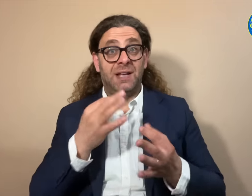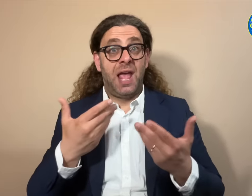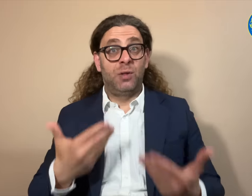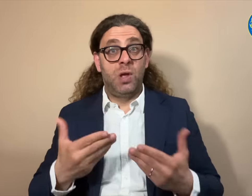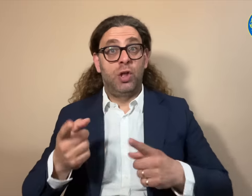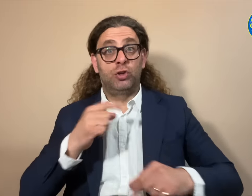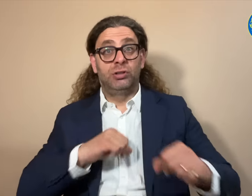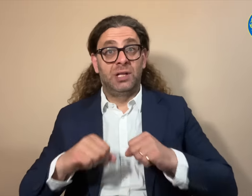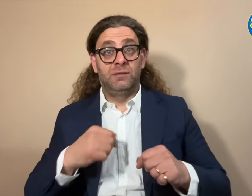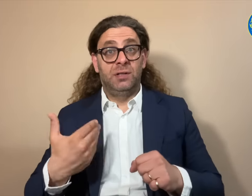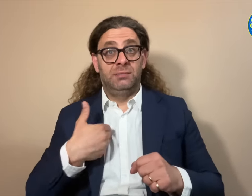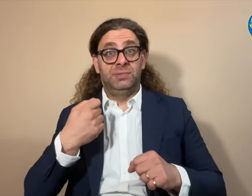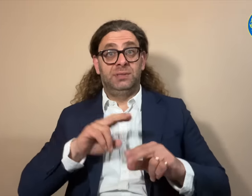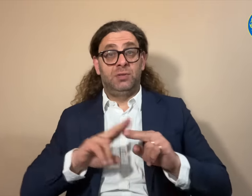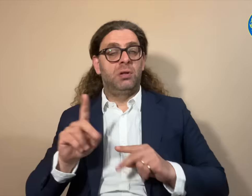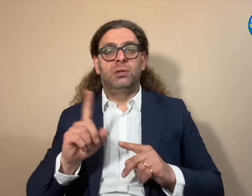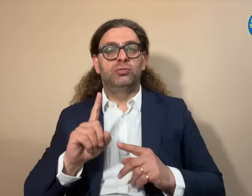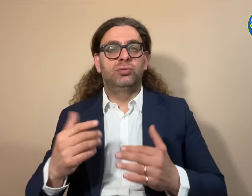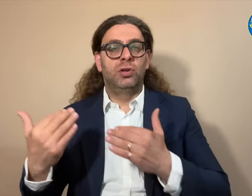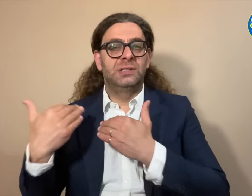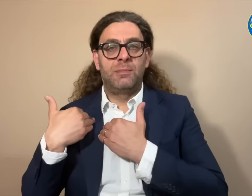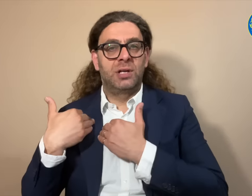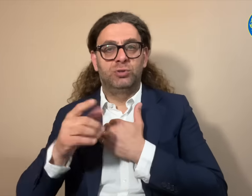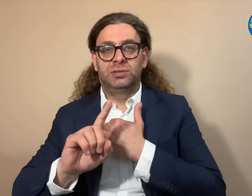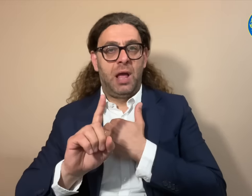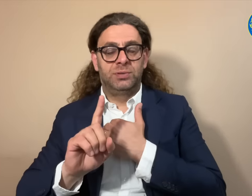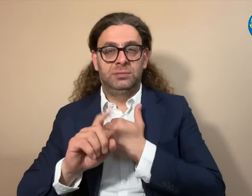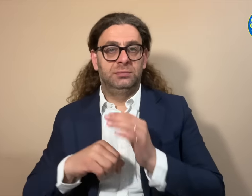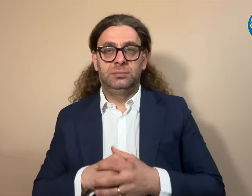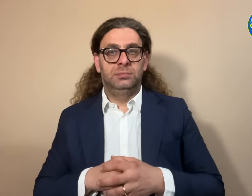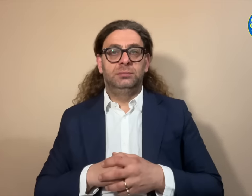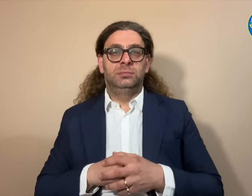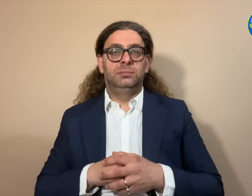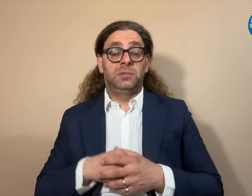Ciò significa che l'attuale Consiglio Direttivo e l’attuale Presidente Nazionale non sono responsabili di alcun fatto descritto in sentenza.